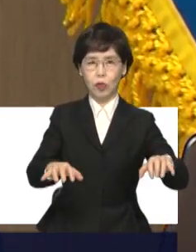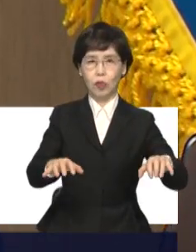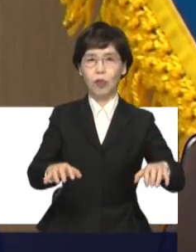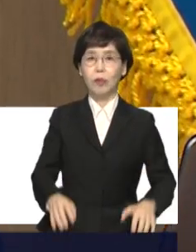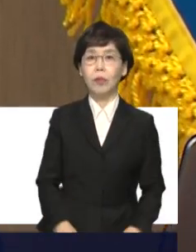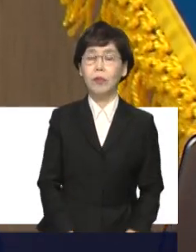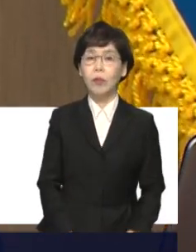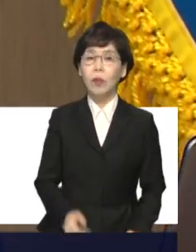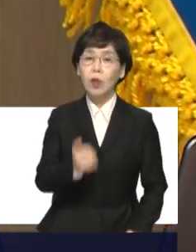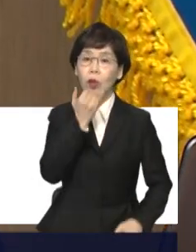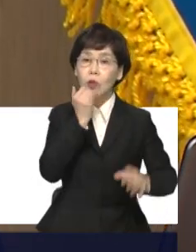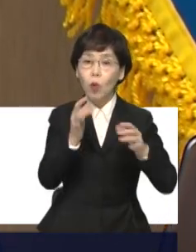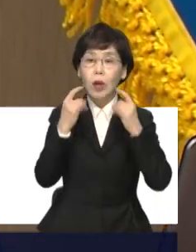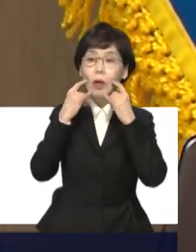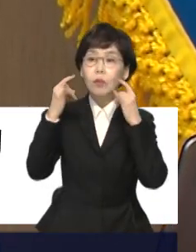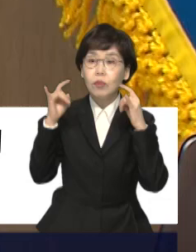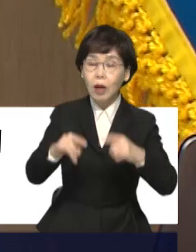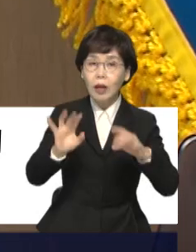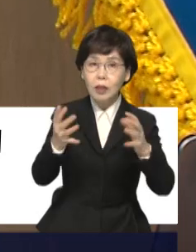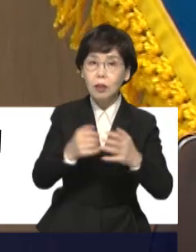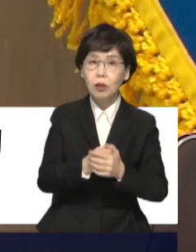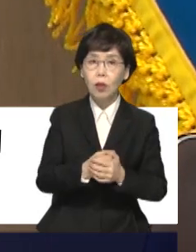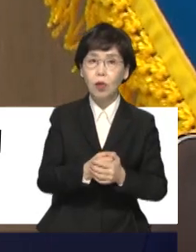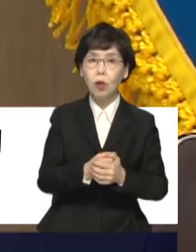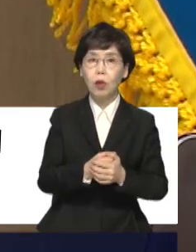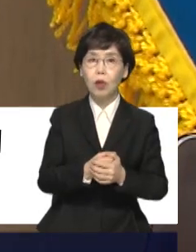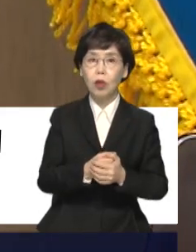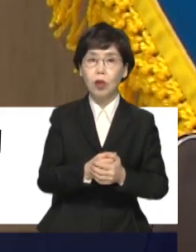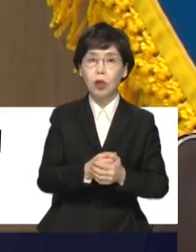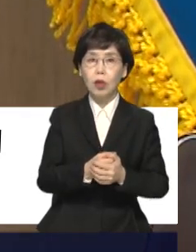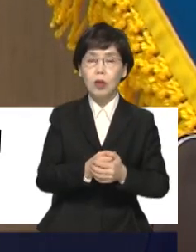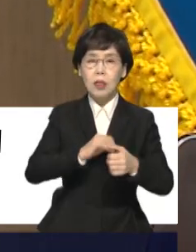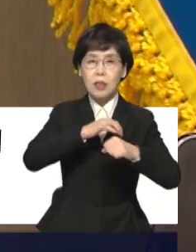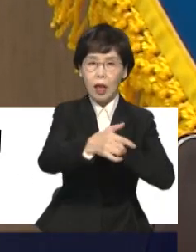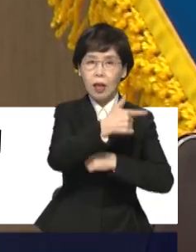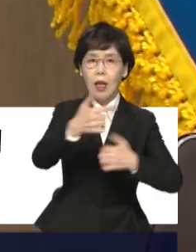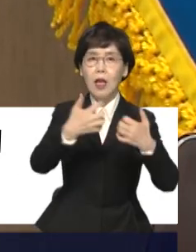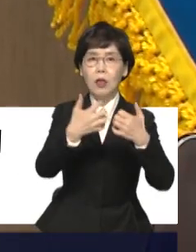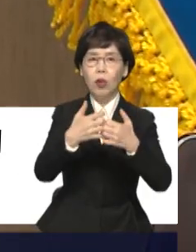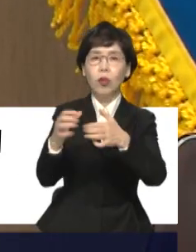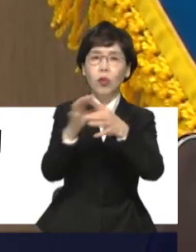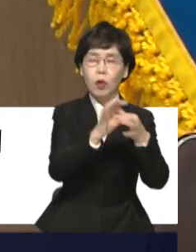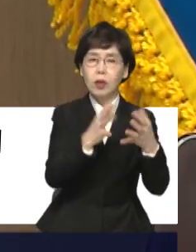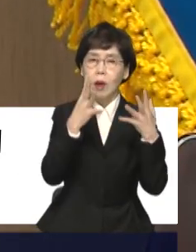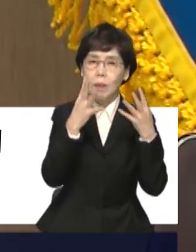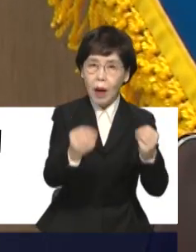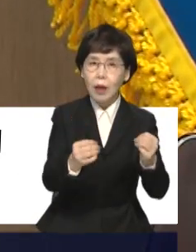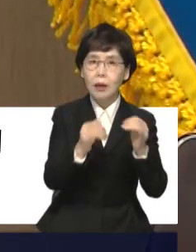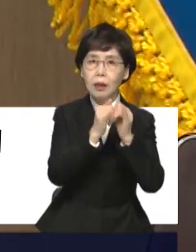독일과 프랑스도 양차 세계대전을 통해 수많은 인명을 희생시키면서 적으로